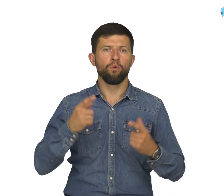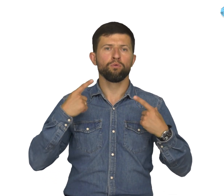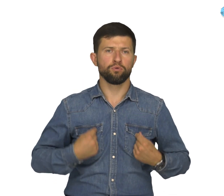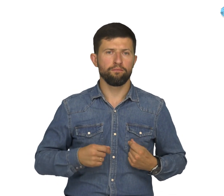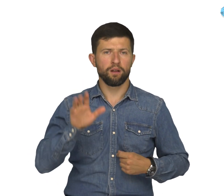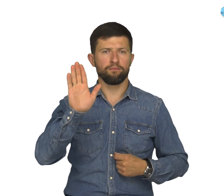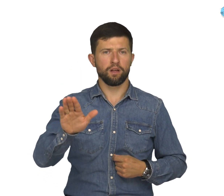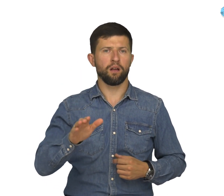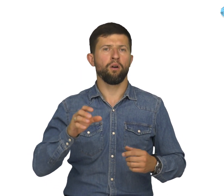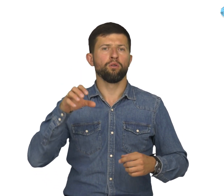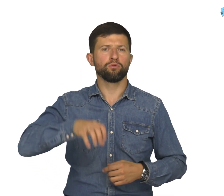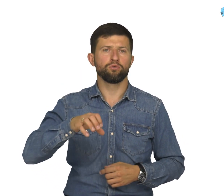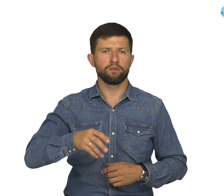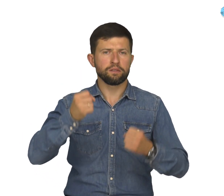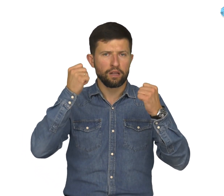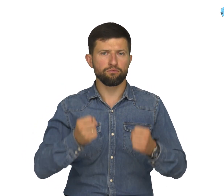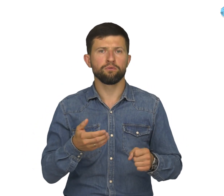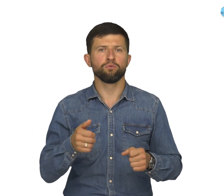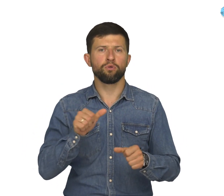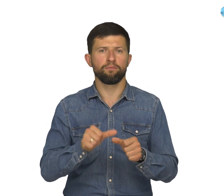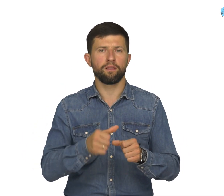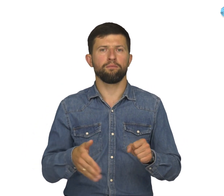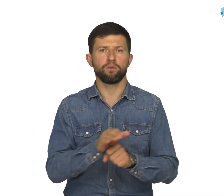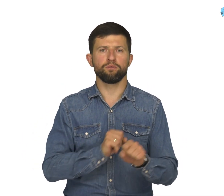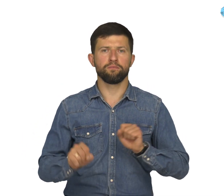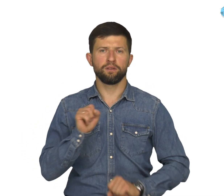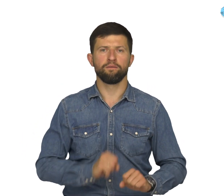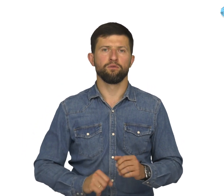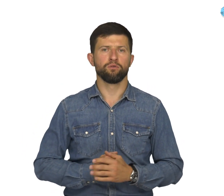albo osobą legitymującą się orzeczeniem o znacznym stopniu niepełnosprawności.